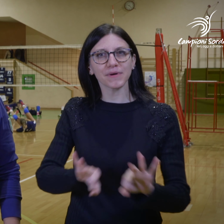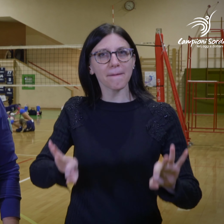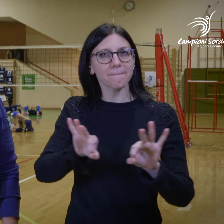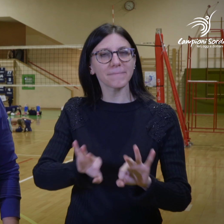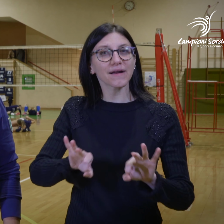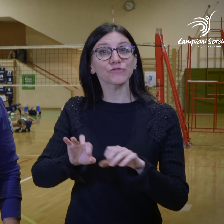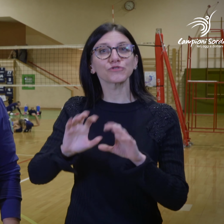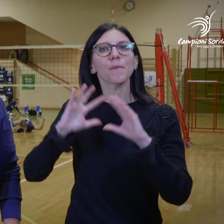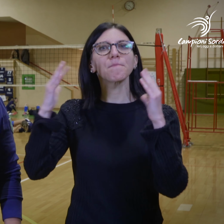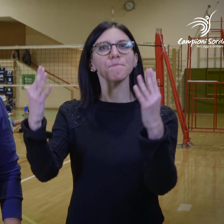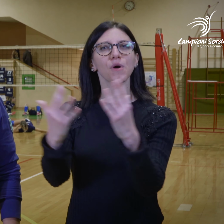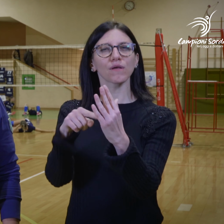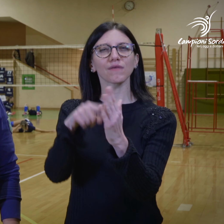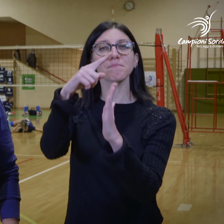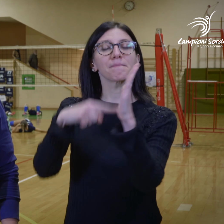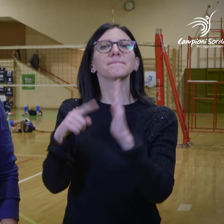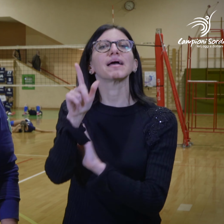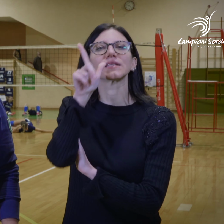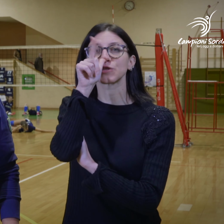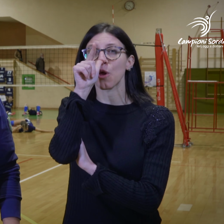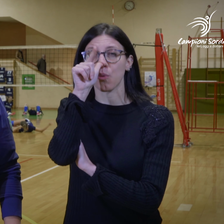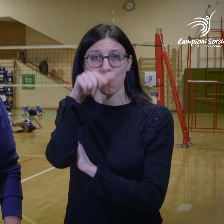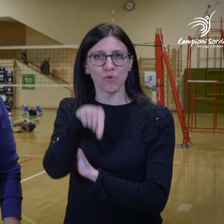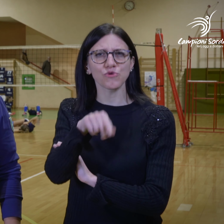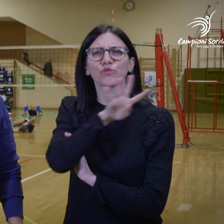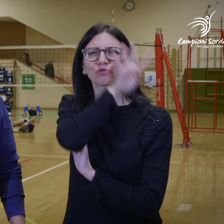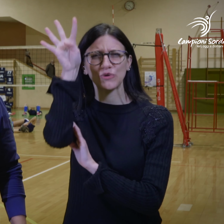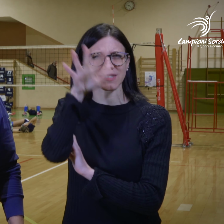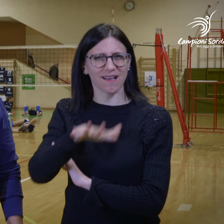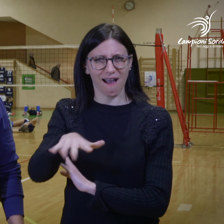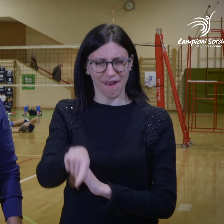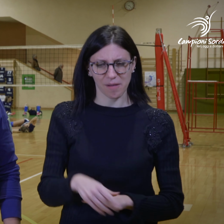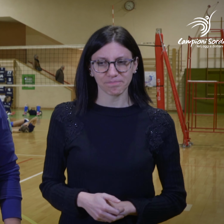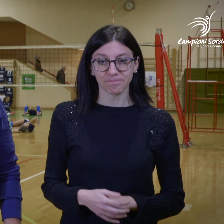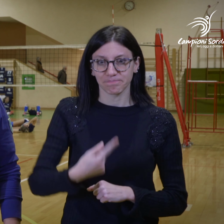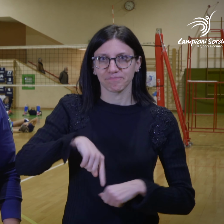giocheremo in luglio a Chianciano Terme e siamo contenti di essere ritornati qui